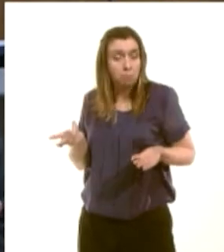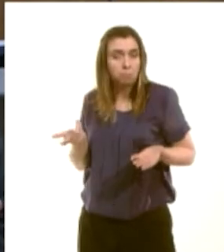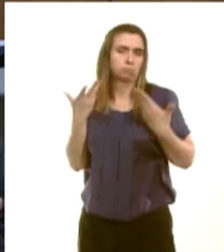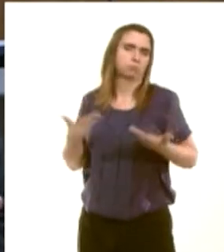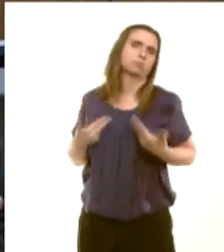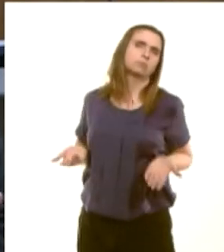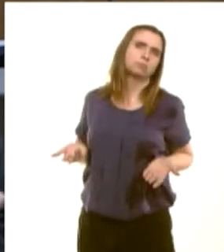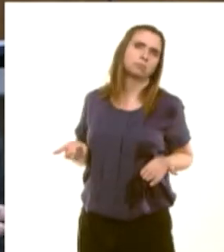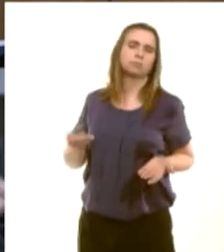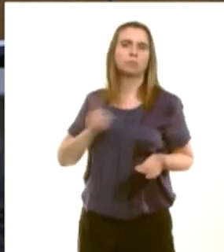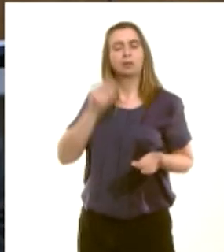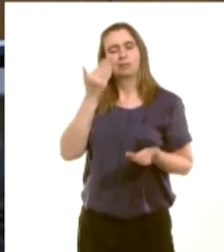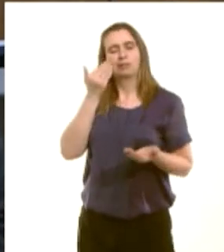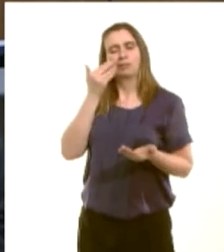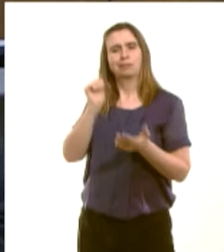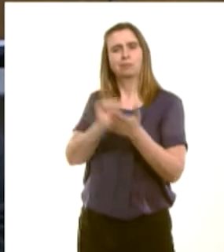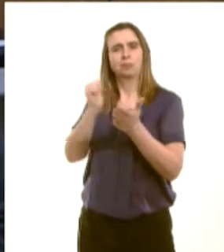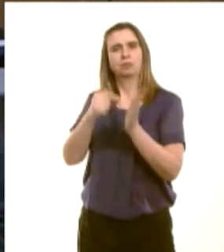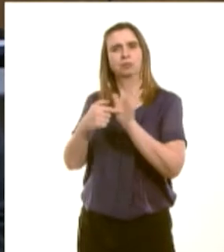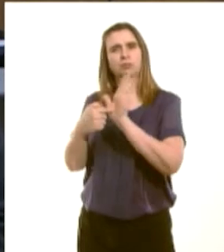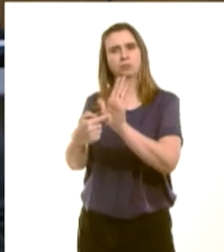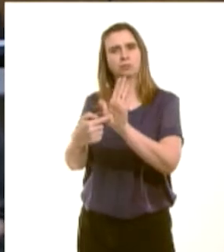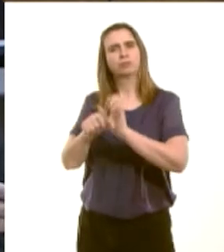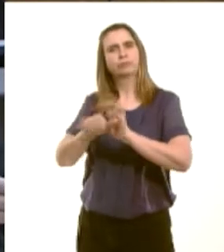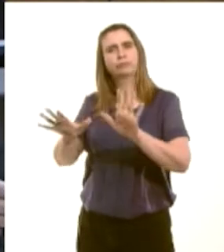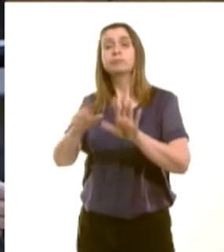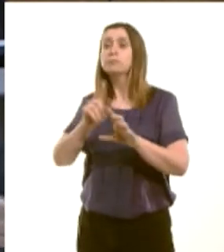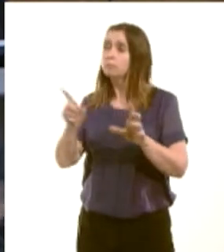ein bod yn symud i sefyllfa lle, os ywín bosib, i barhau gydaír gwasanaethóond, ar